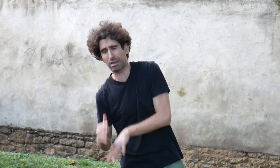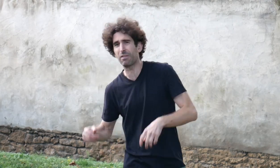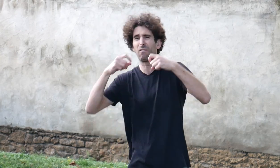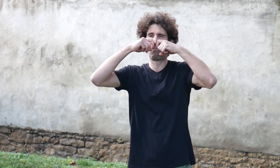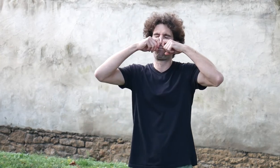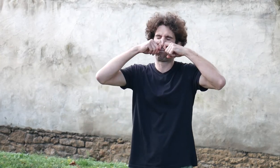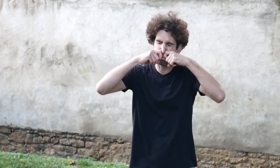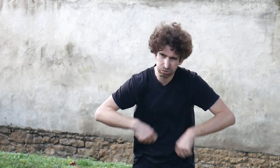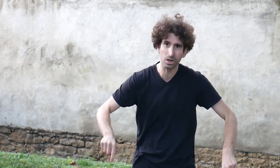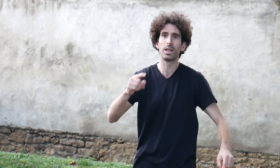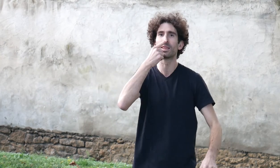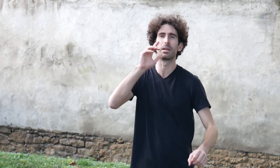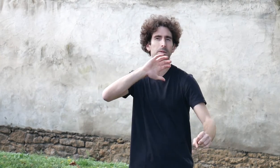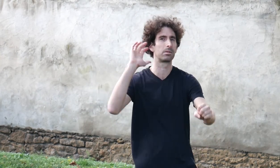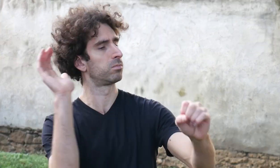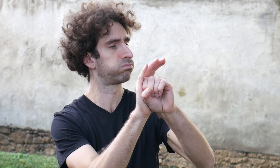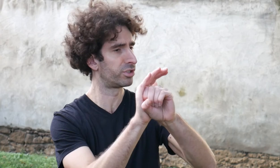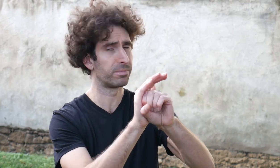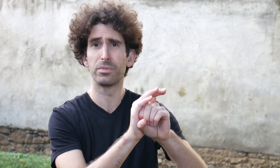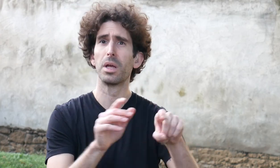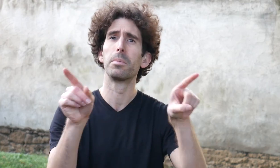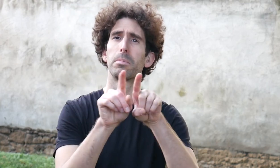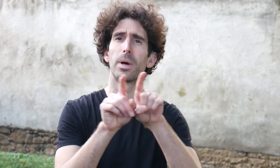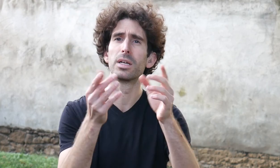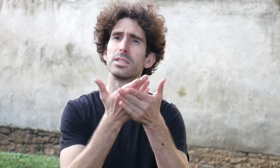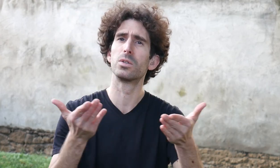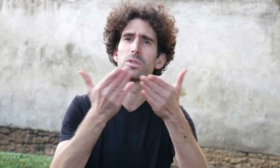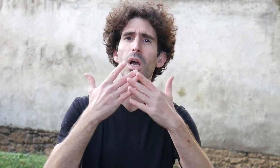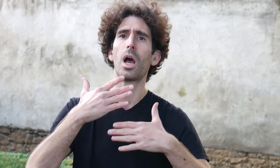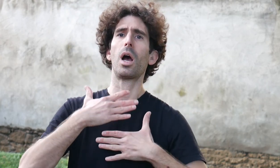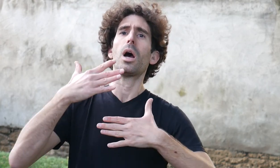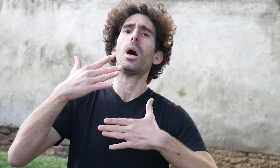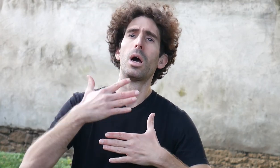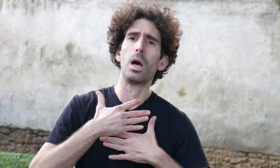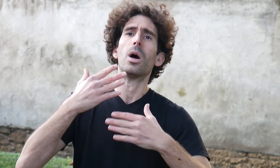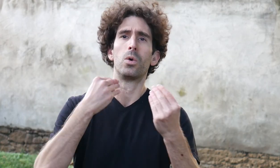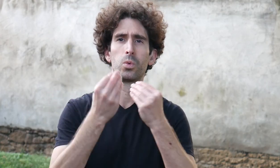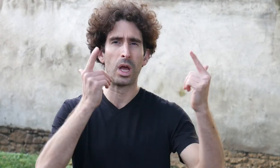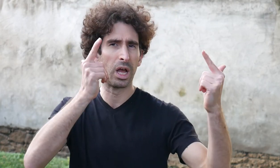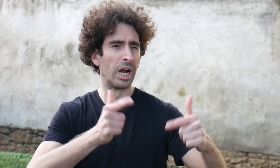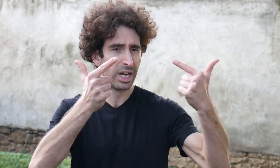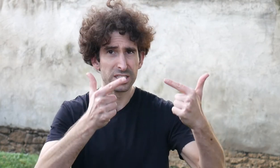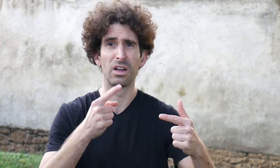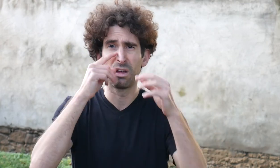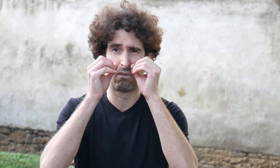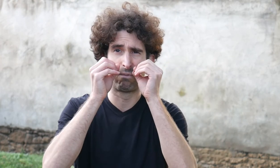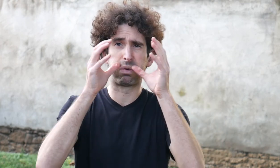et coule par les narines. Le nez est bouché. C'est pareil pour les asthmes ou les allergies.